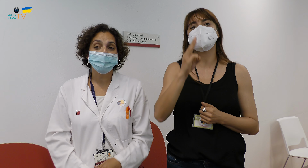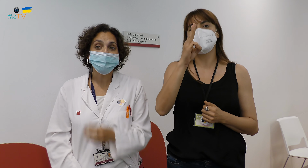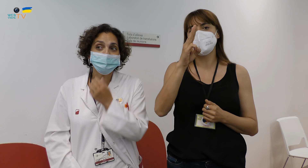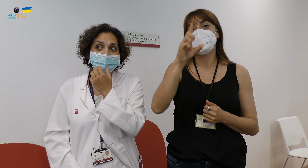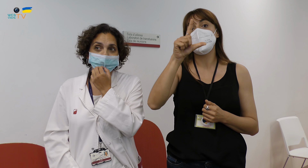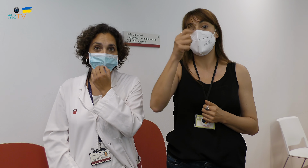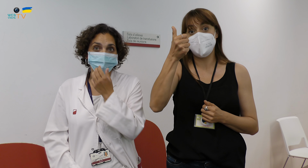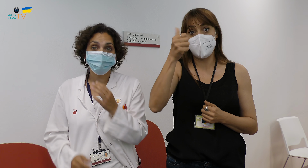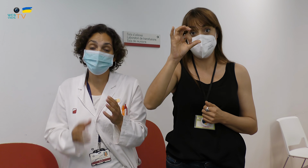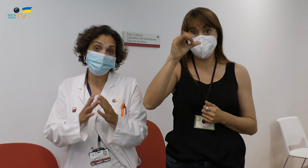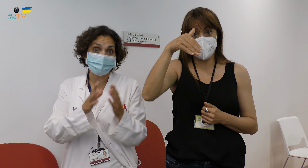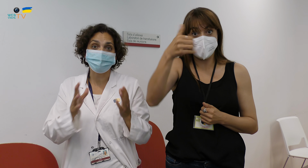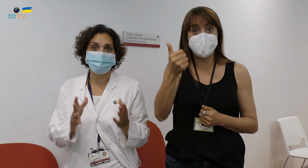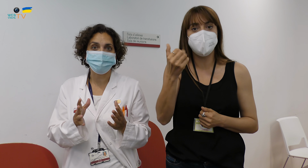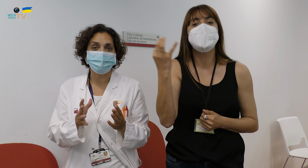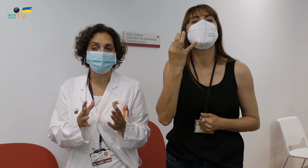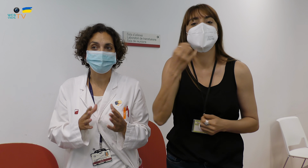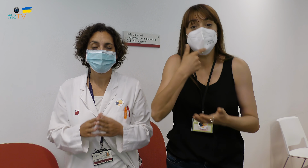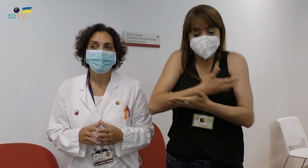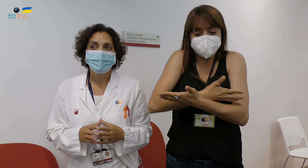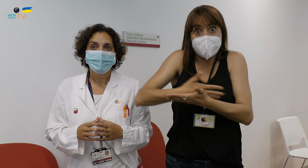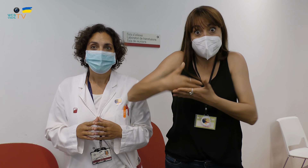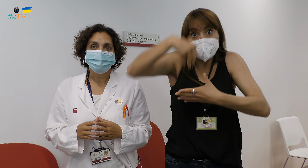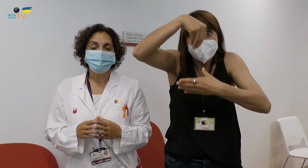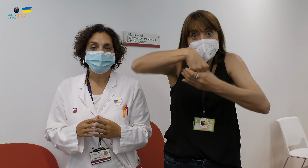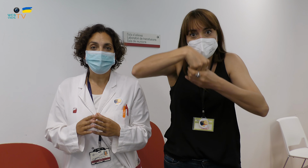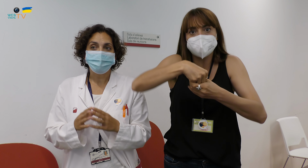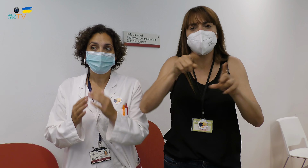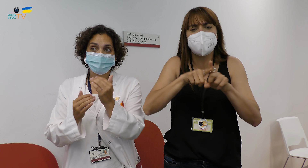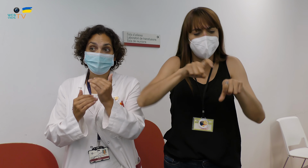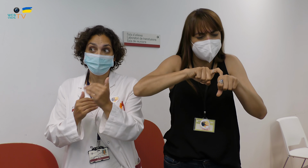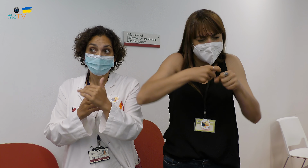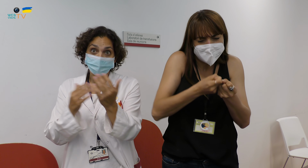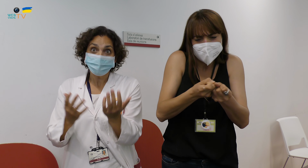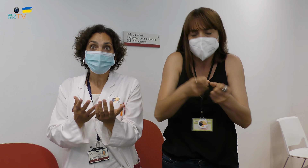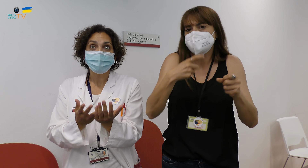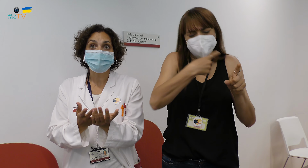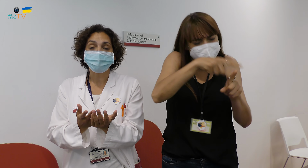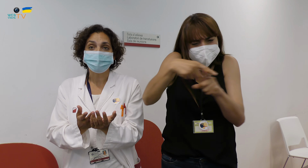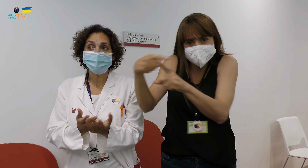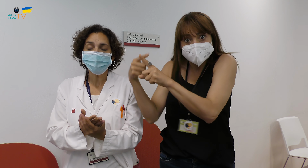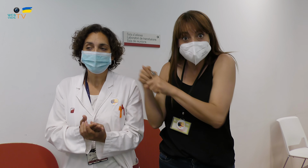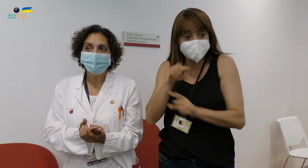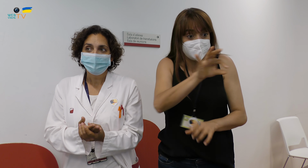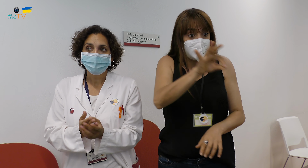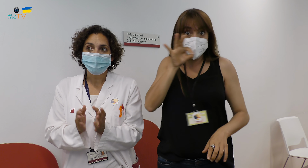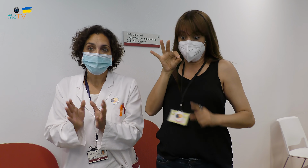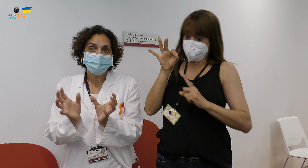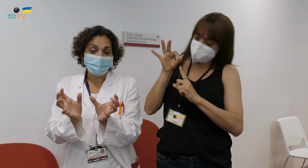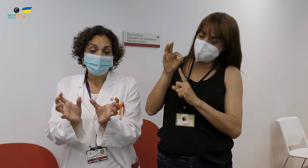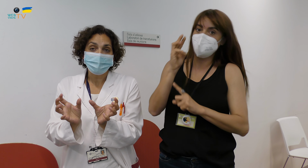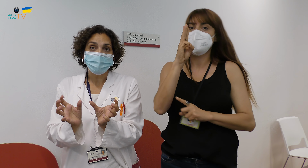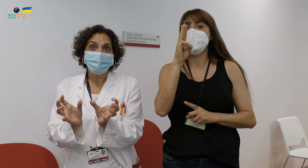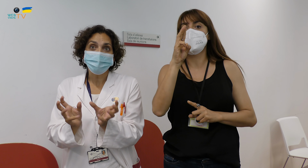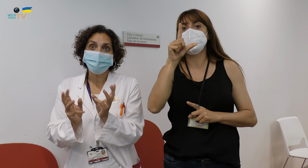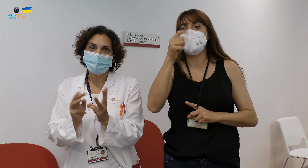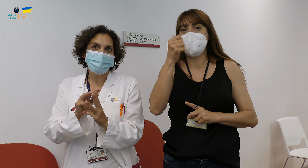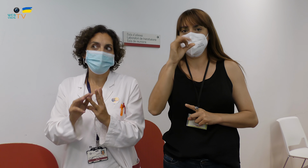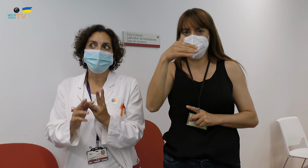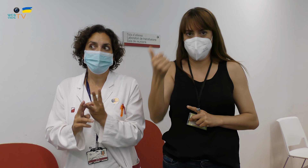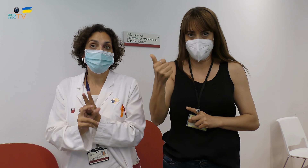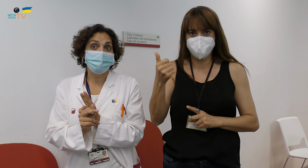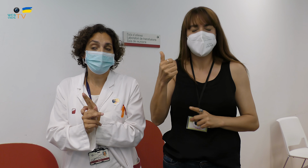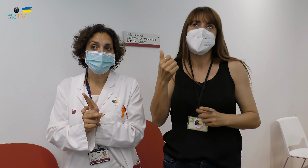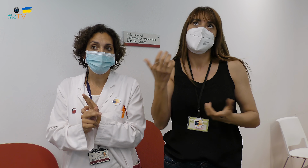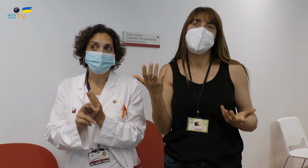El plasma és una part de la sang. Dins del que és la donació de sang total, diguem que distingim tres components: